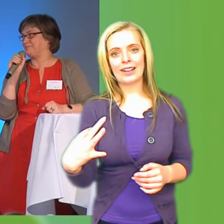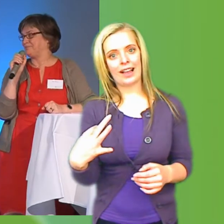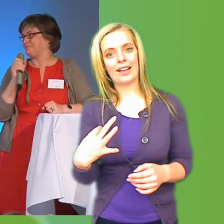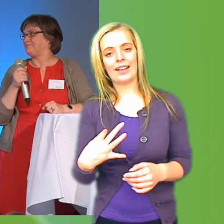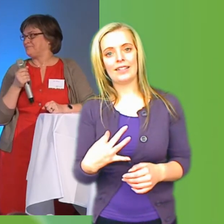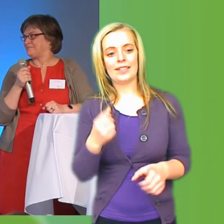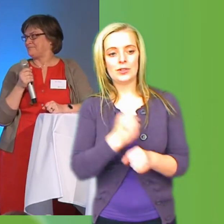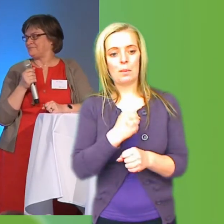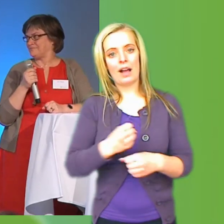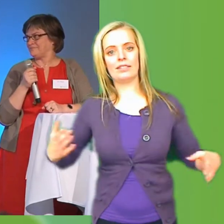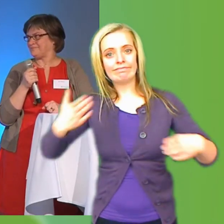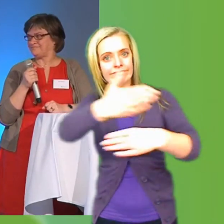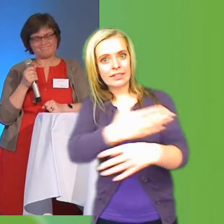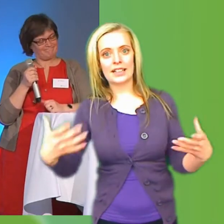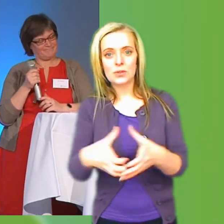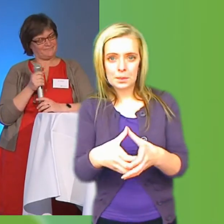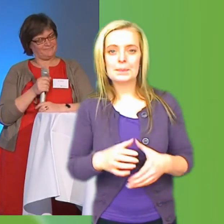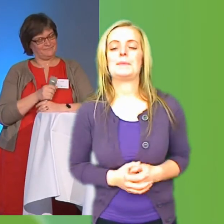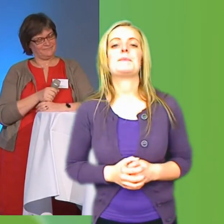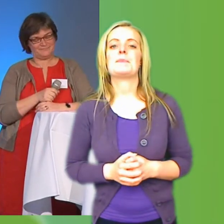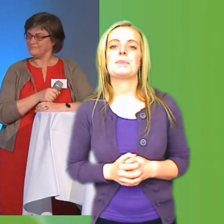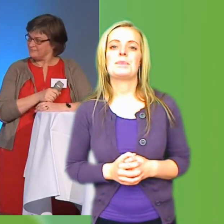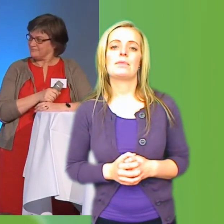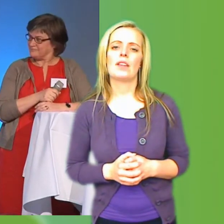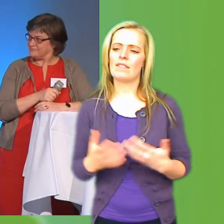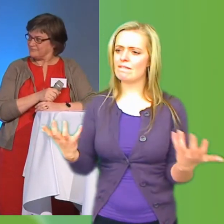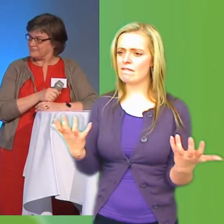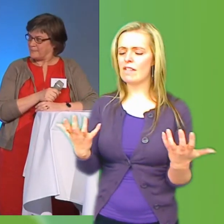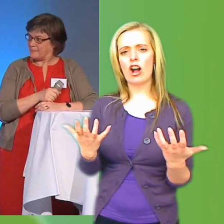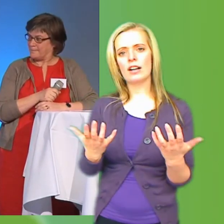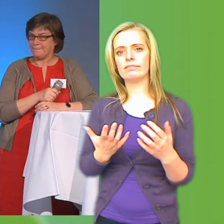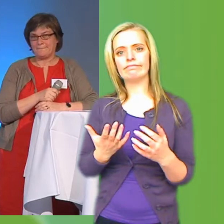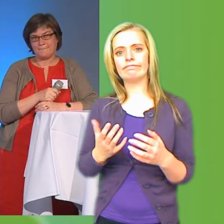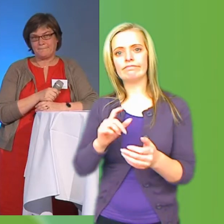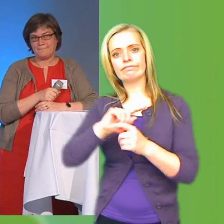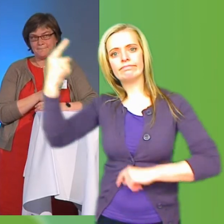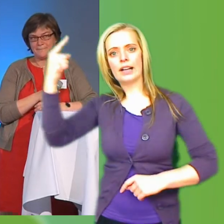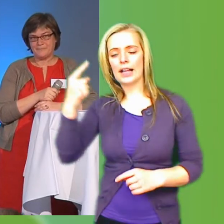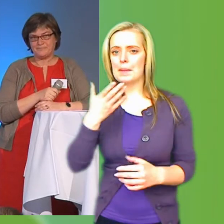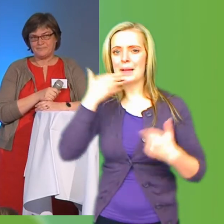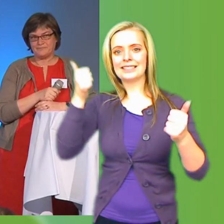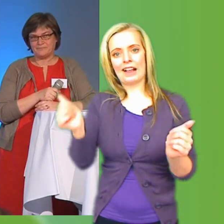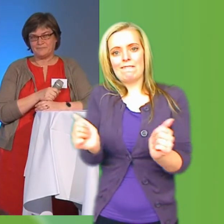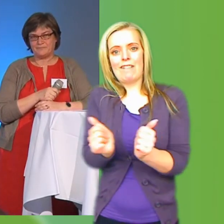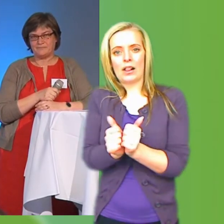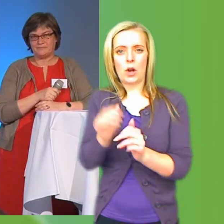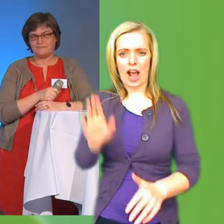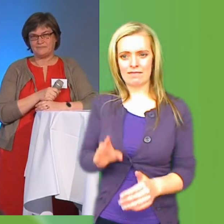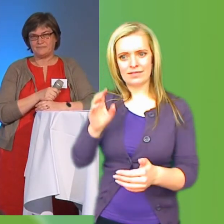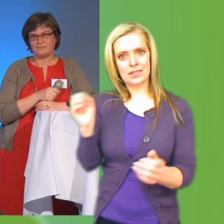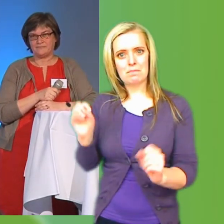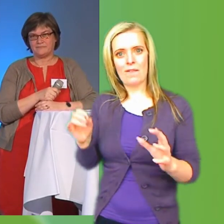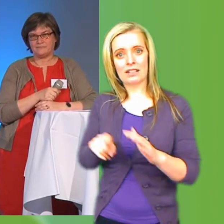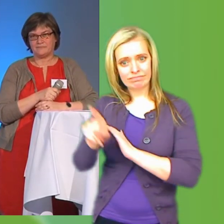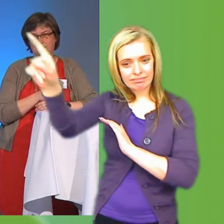Vilken är den mest framgångsrika faktorn? Någon viss insats?